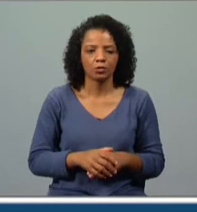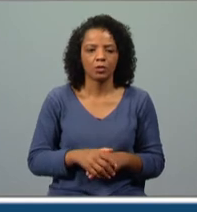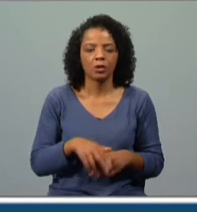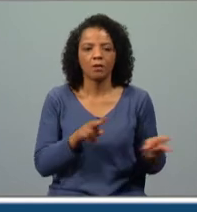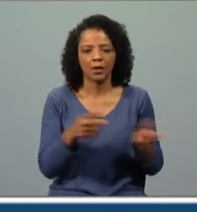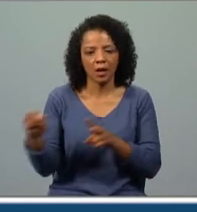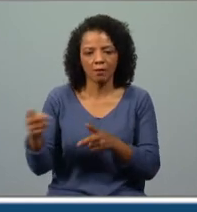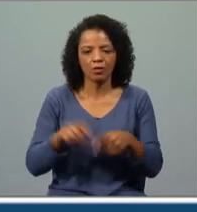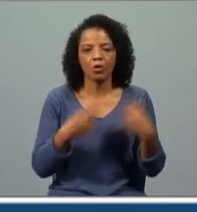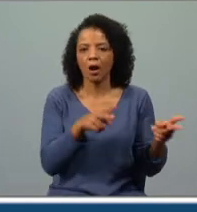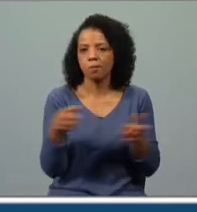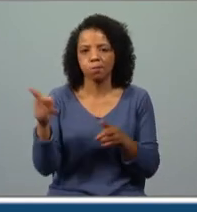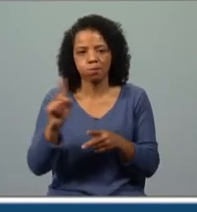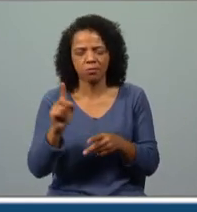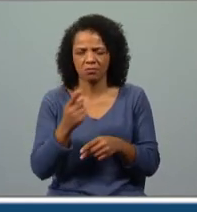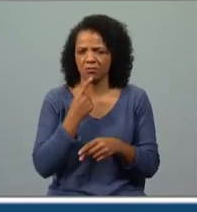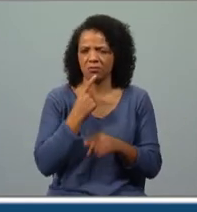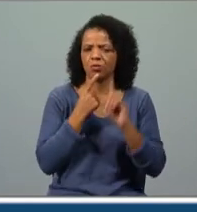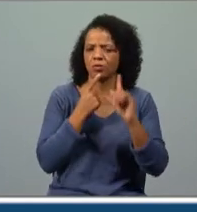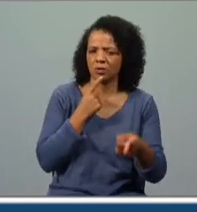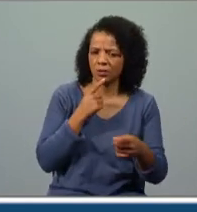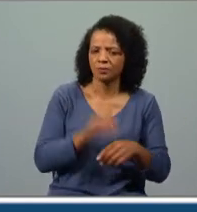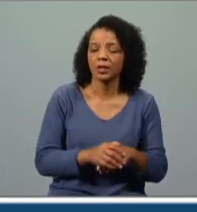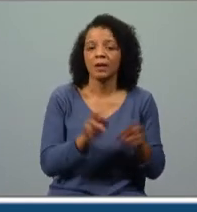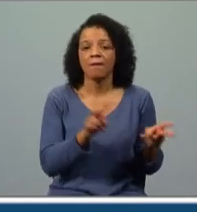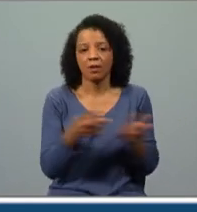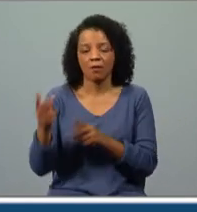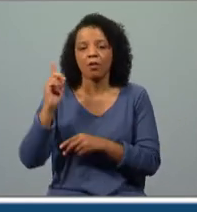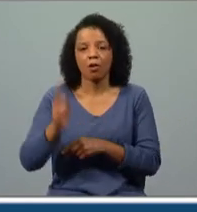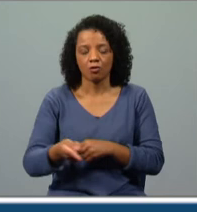variáveis e assim variáveis o que é que significa pronomes variáveis variam no 變量等等變量那是什麼表示可變代詞在